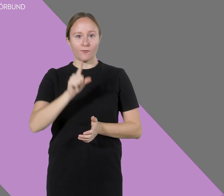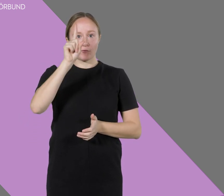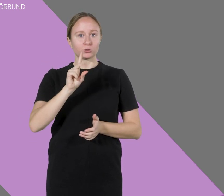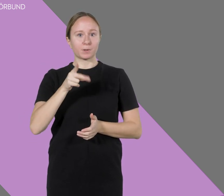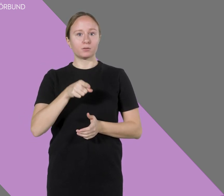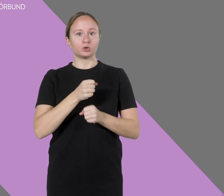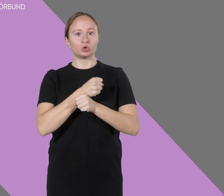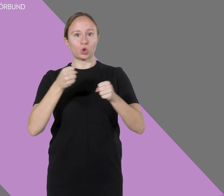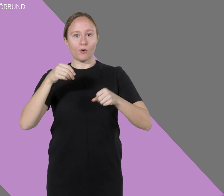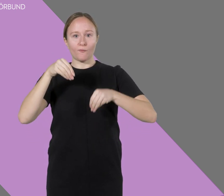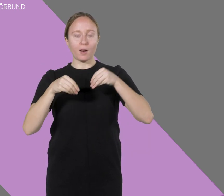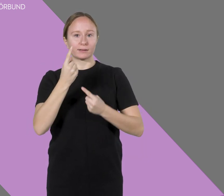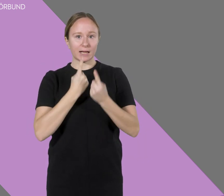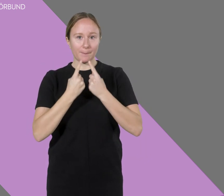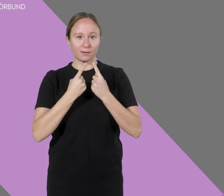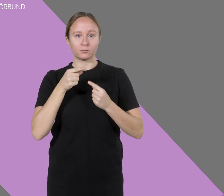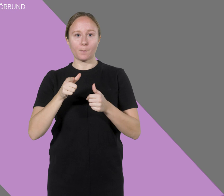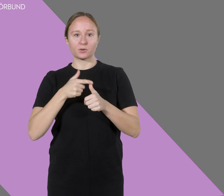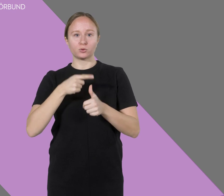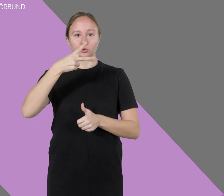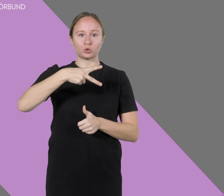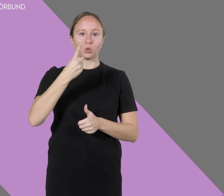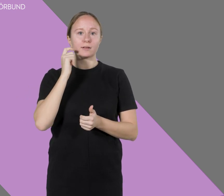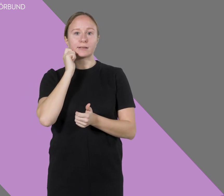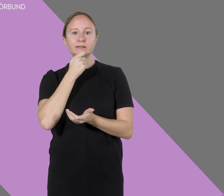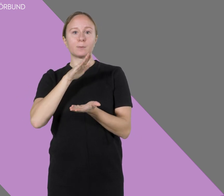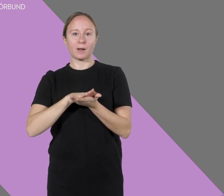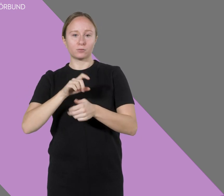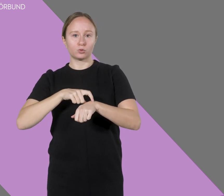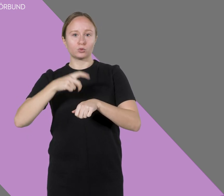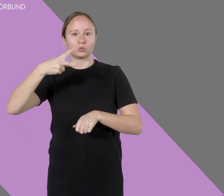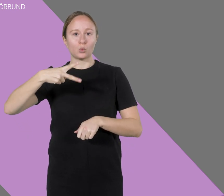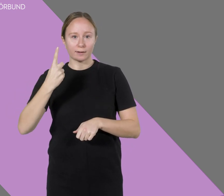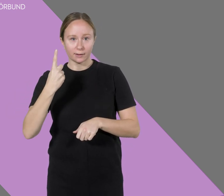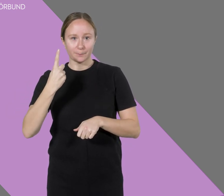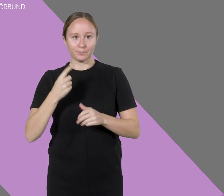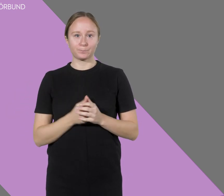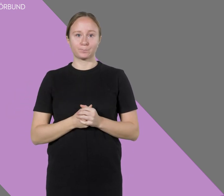Först i tur är den stora valdebatten som börjar den 21 december klockan 21.